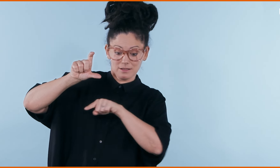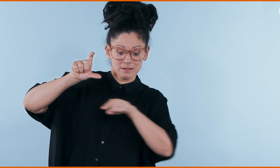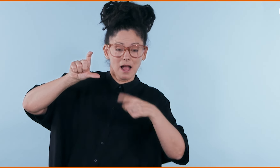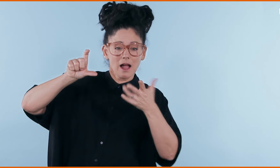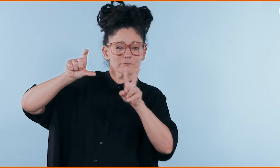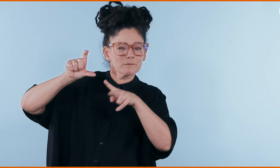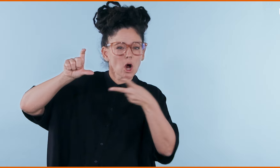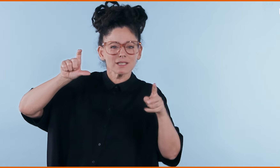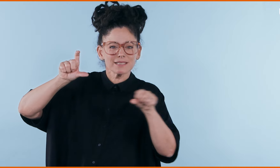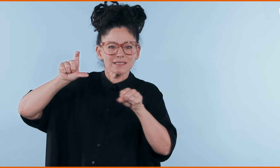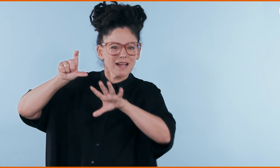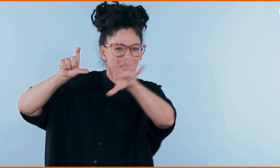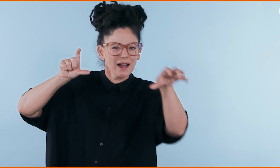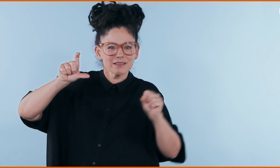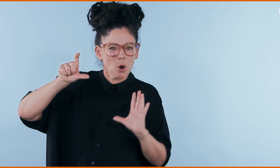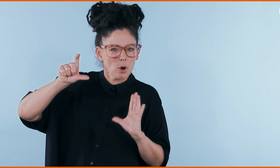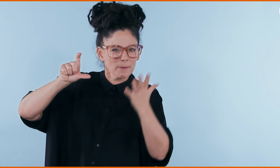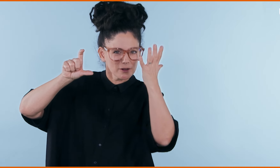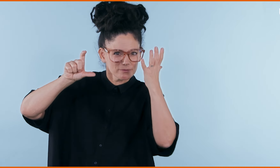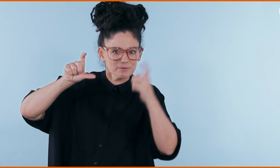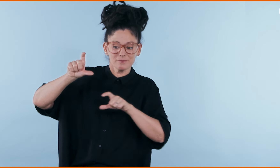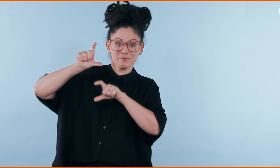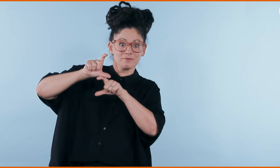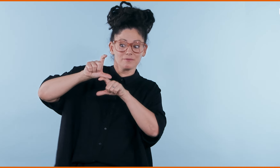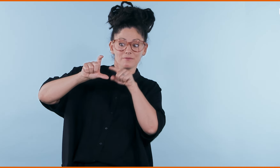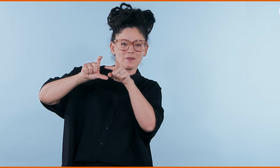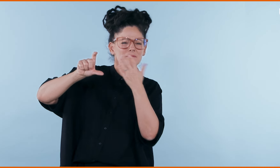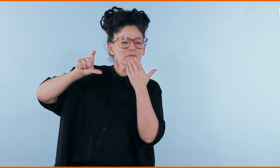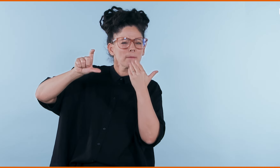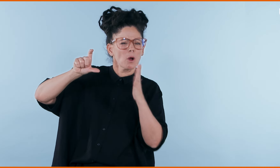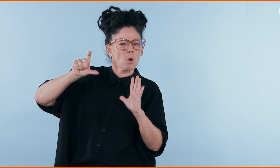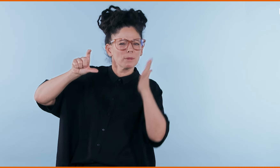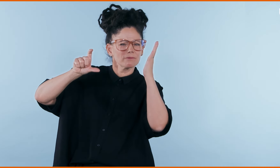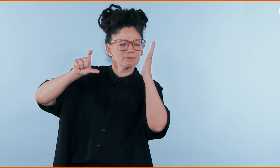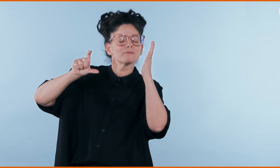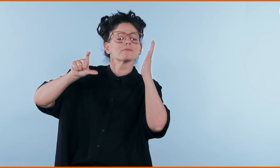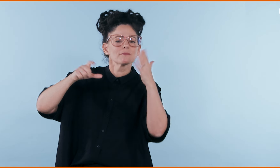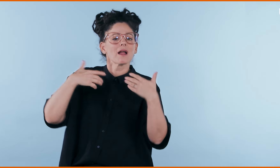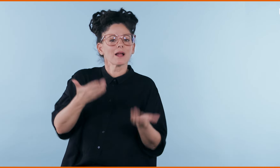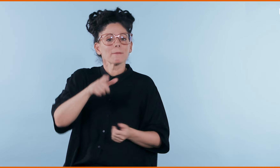utöver de vanligaste stressfaktorerna som alla upplever. Den här extra stressfaktorn, vilka upplever den stressen?